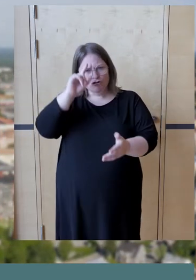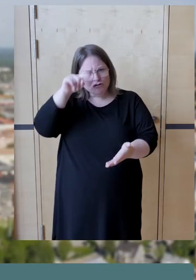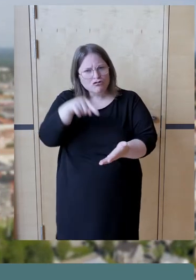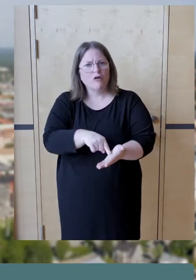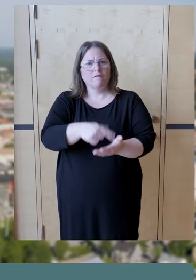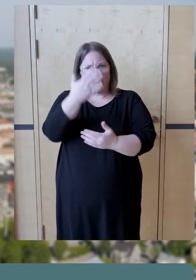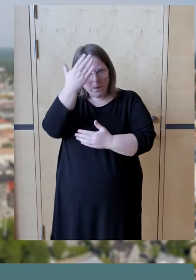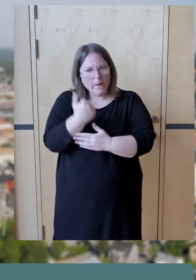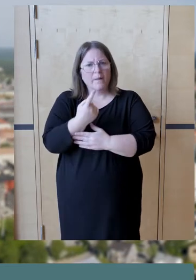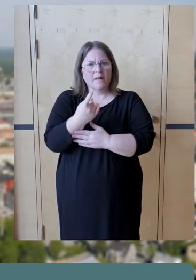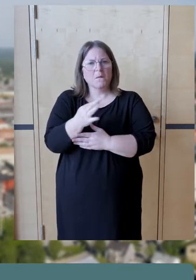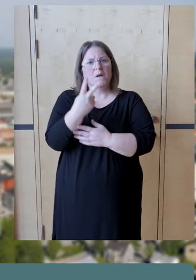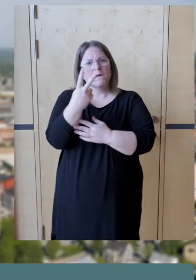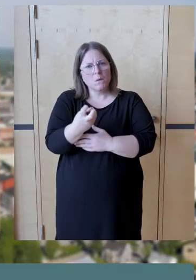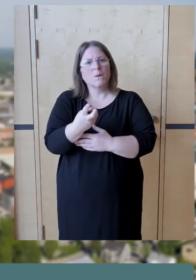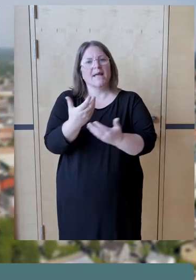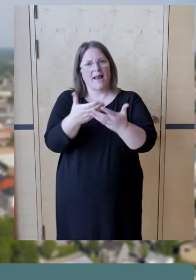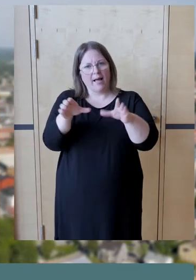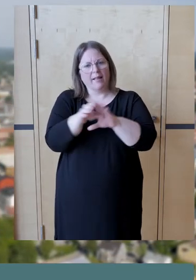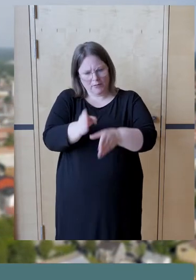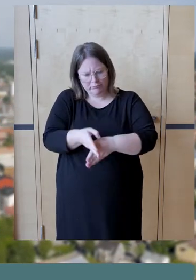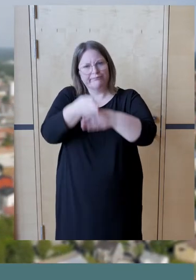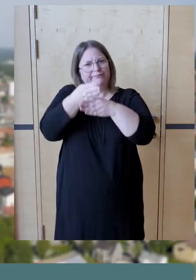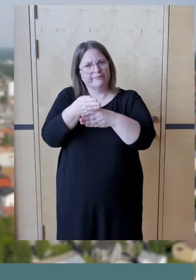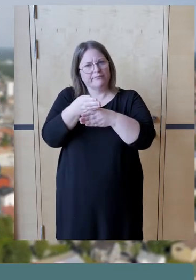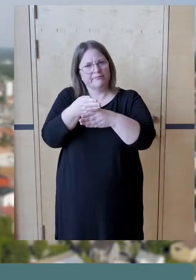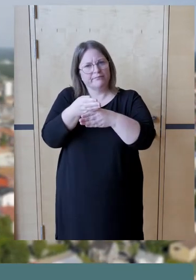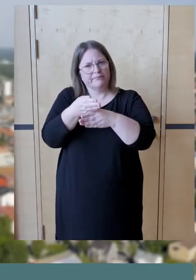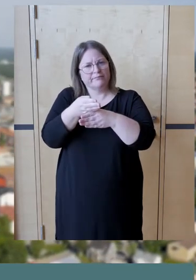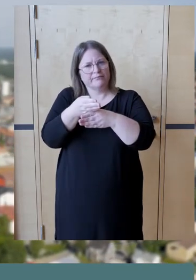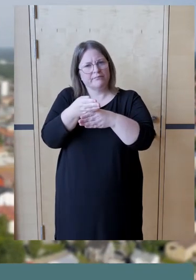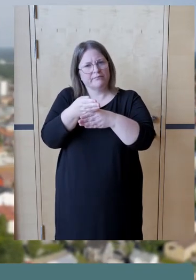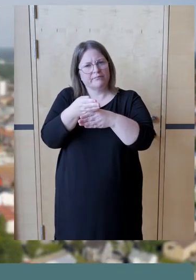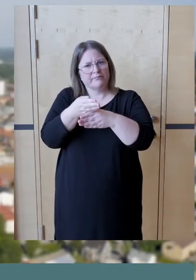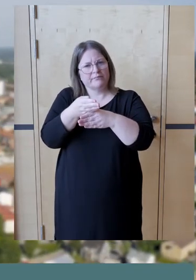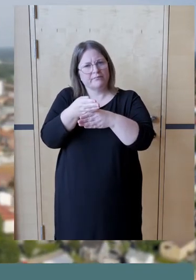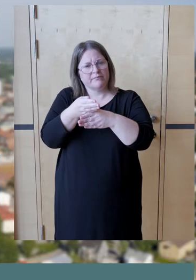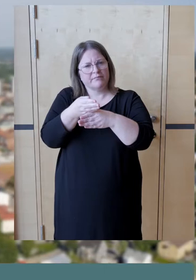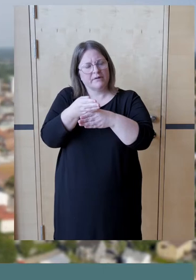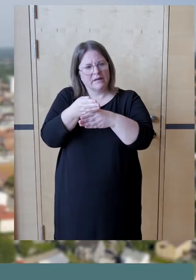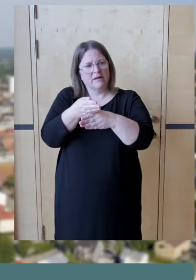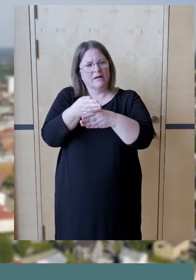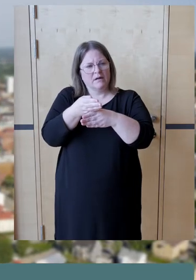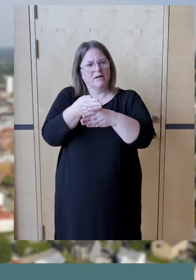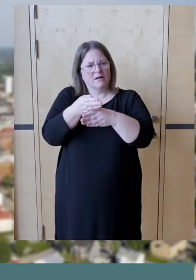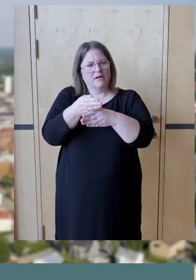Lägenheter Och Josef Jag håller med Josse Att skattemedel ska man